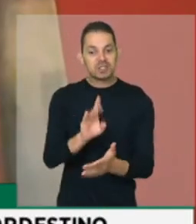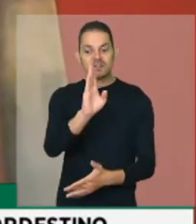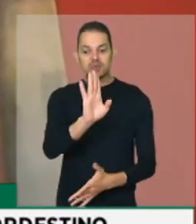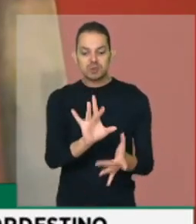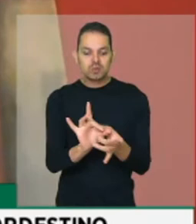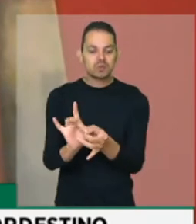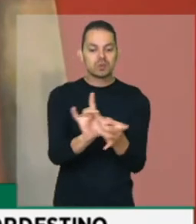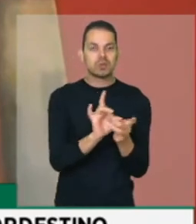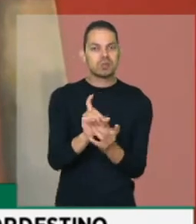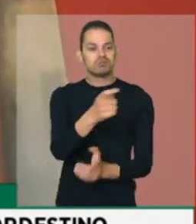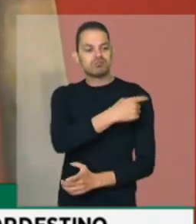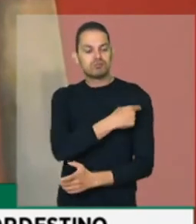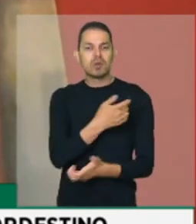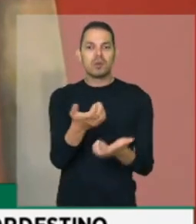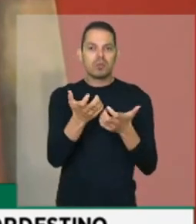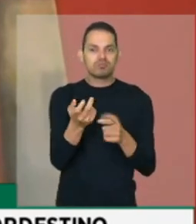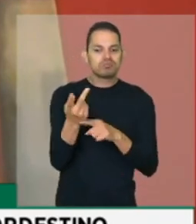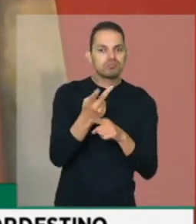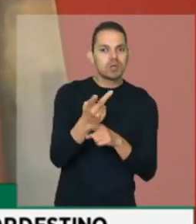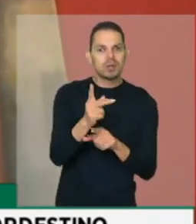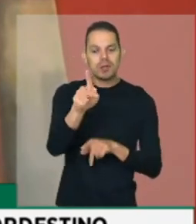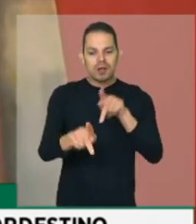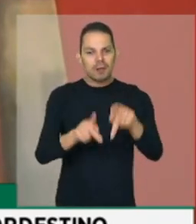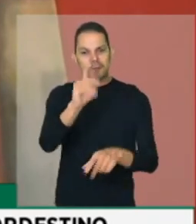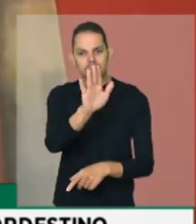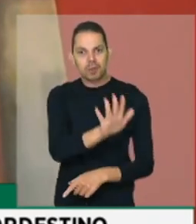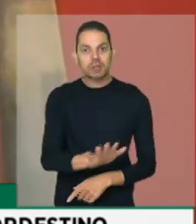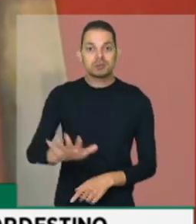TODO O POVO BRASILEIRO. ENTÃO, PRESIDENTE, EU APROVEITO AO ENCAMINHAR CONTRA A RETIRADA DE PAUTA. PEDINDO A